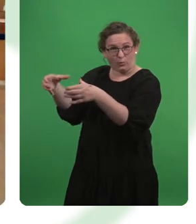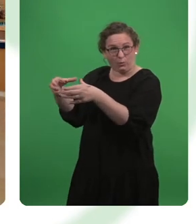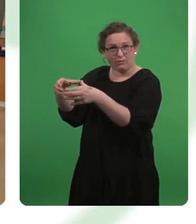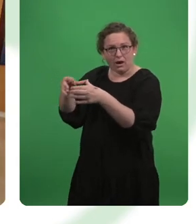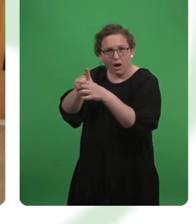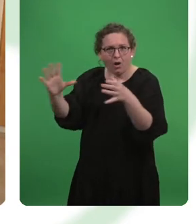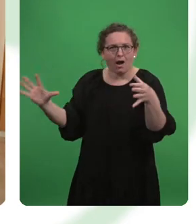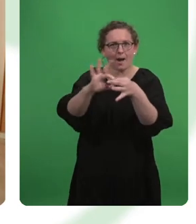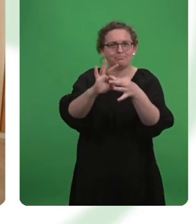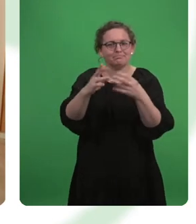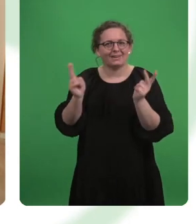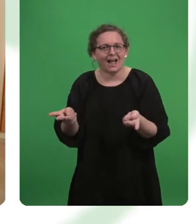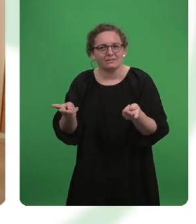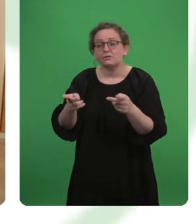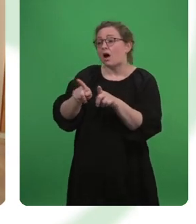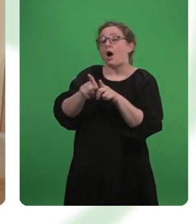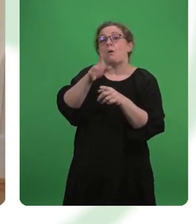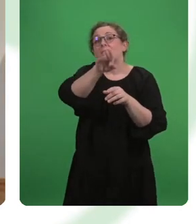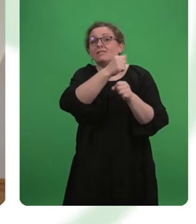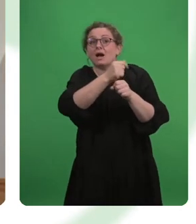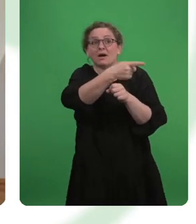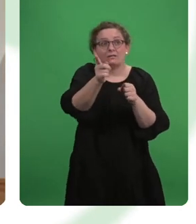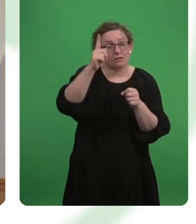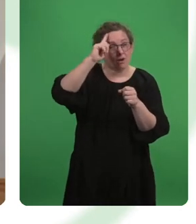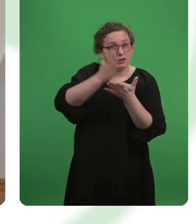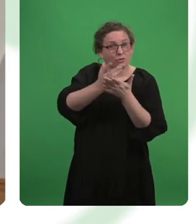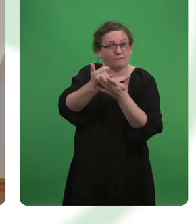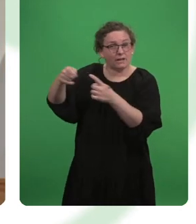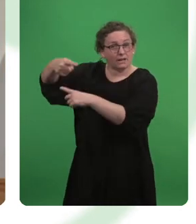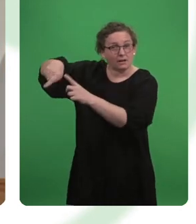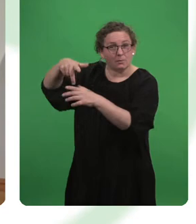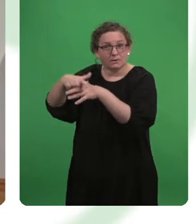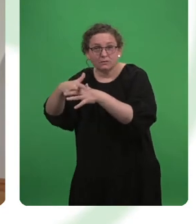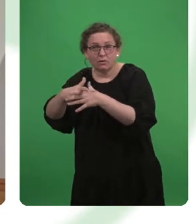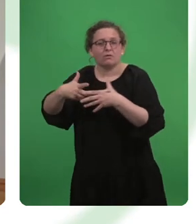zusätzliche Kundengruppe ansprechen. Und eigene Mitarbeiter*innen mit Behinderung wissen natürlich